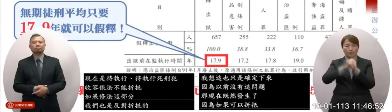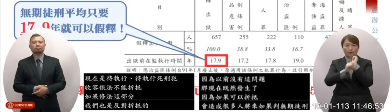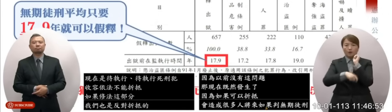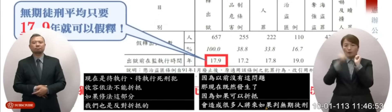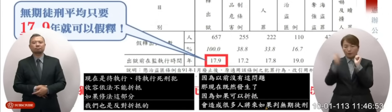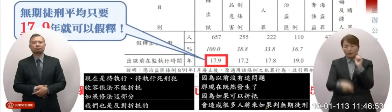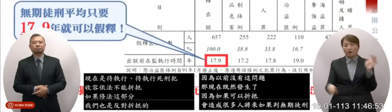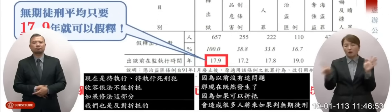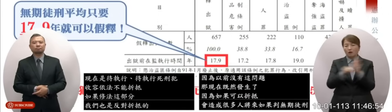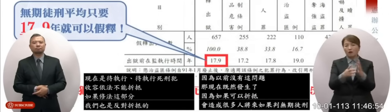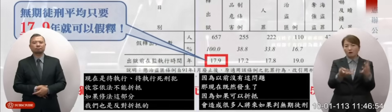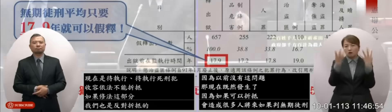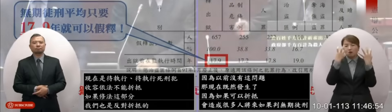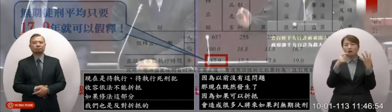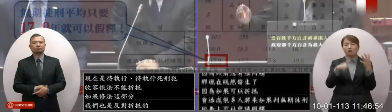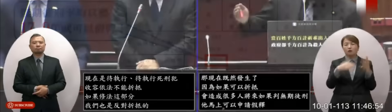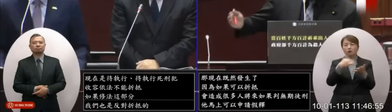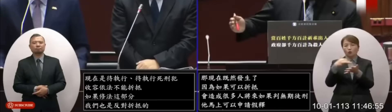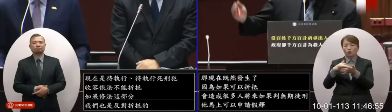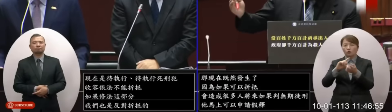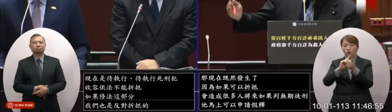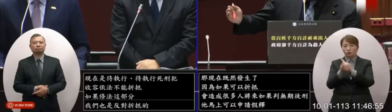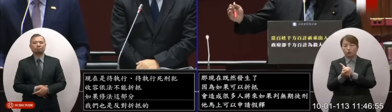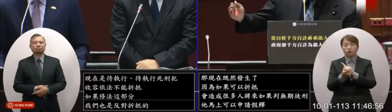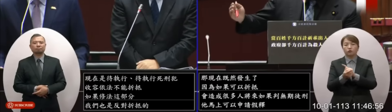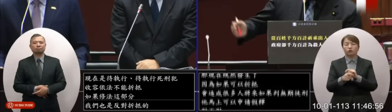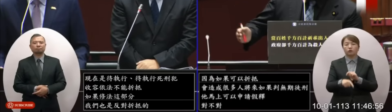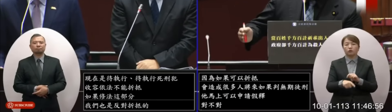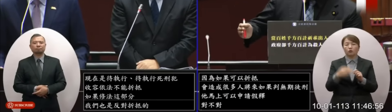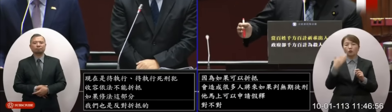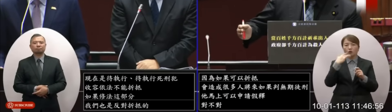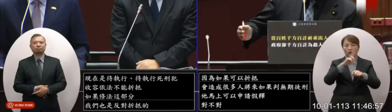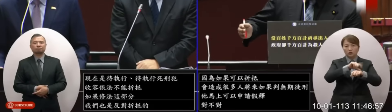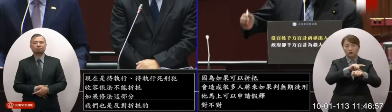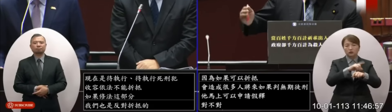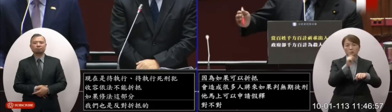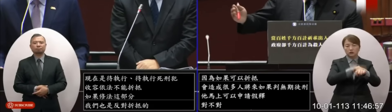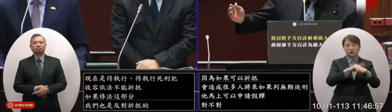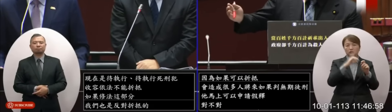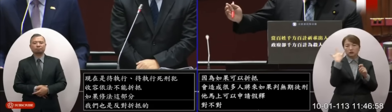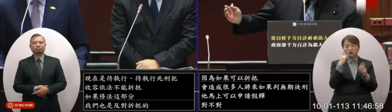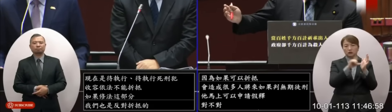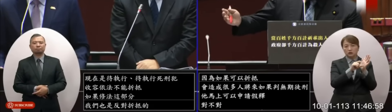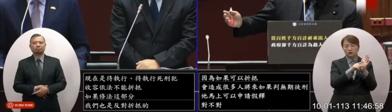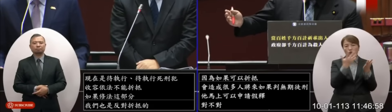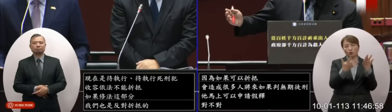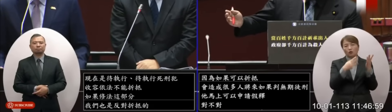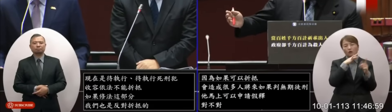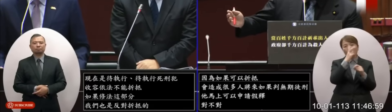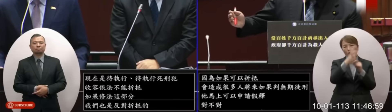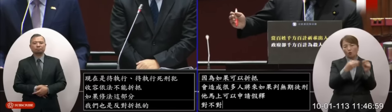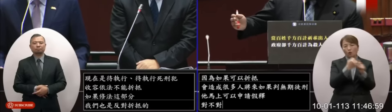那再回過頭去算 那個收容的期間 有的已經20幾年還沒有執行嘛